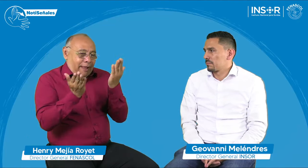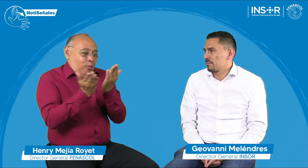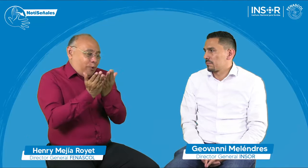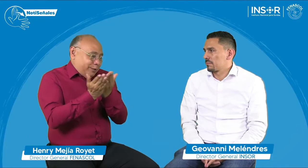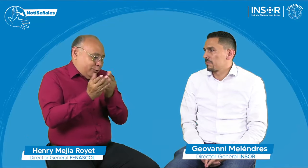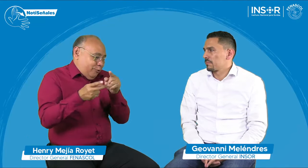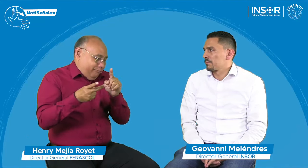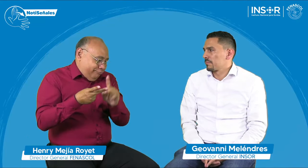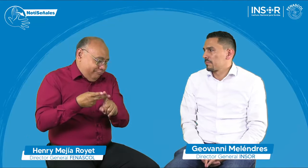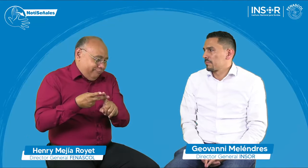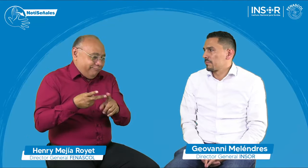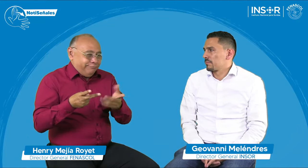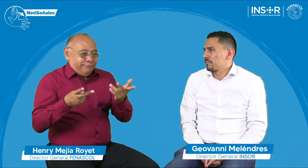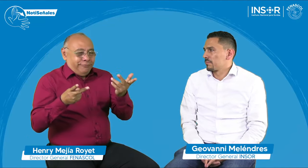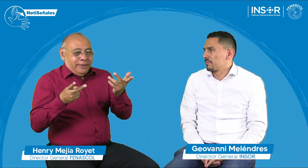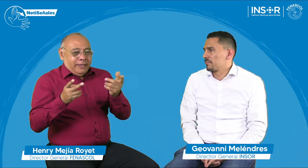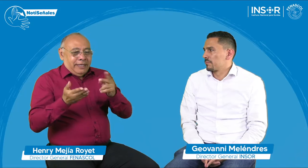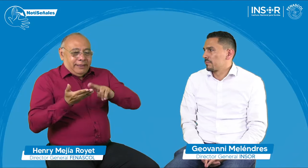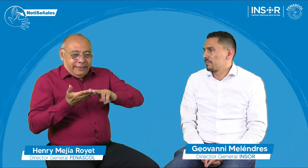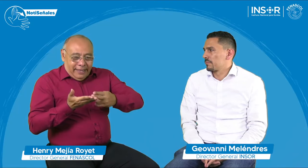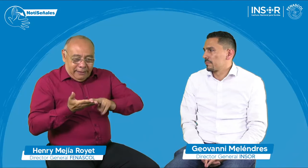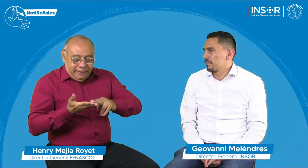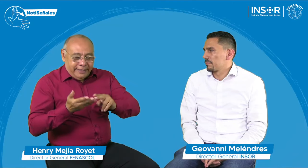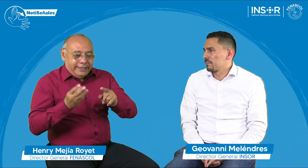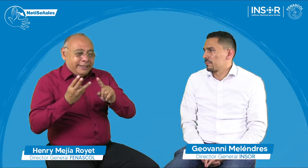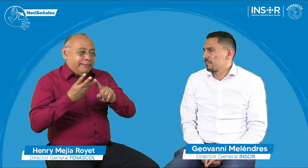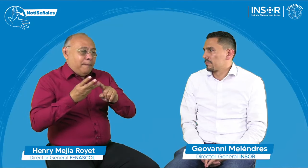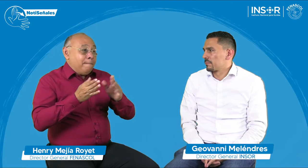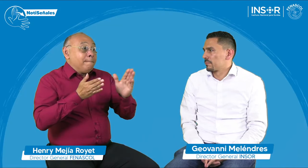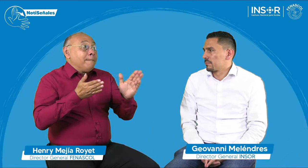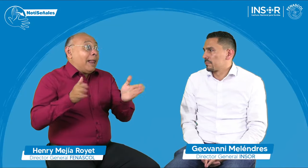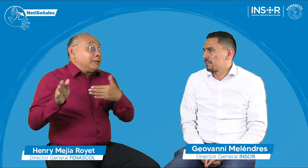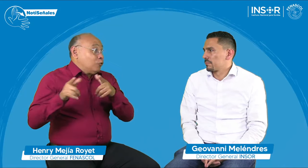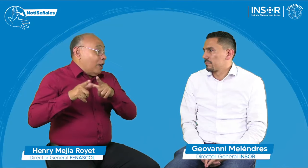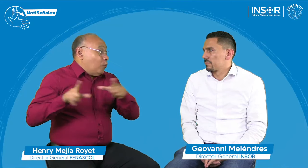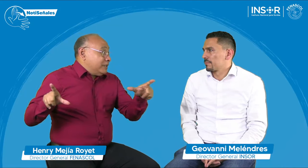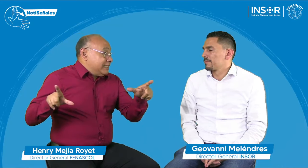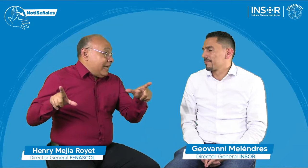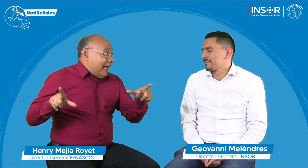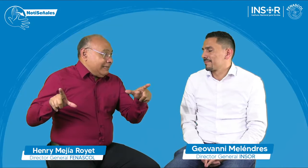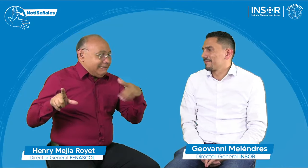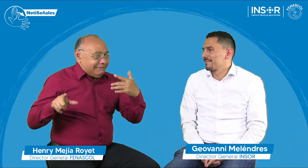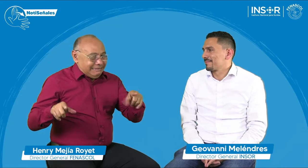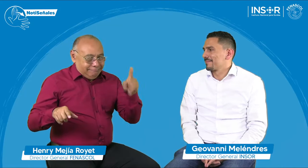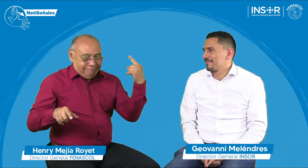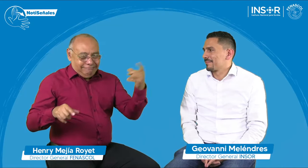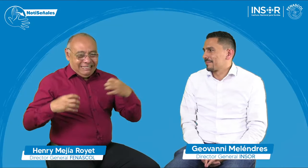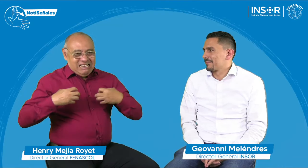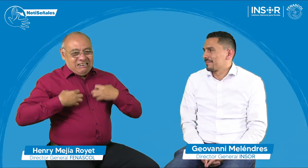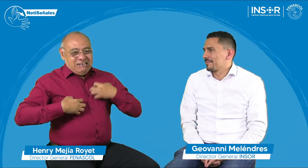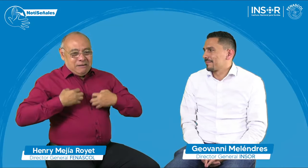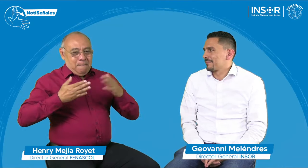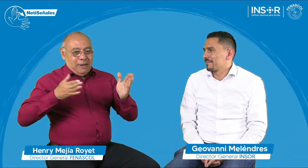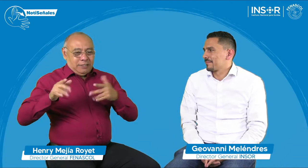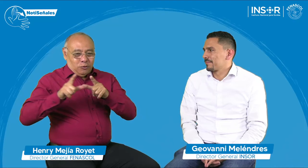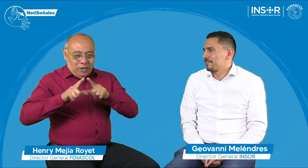gobierno a ustedes como planean